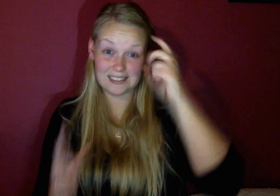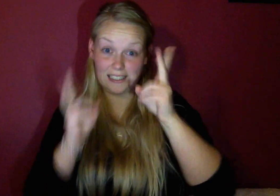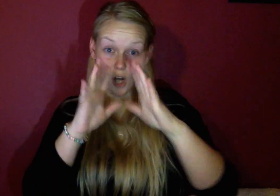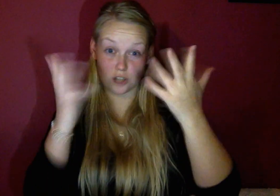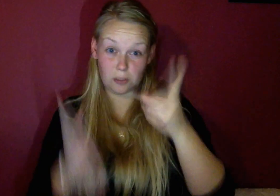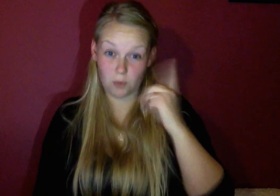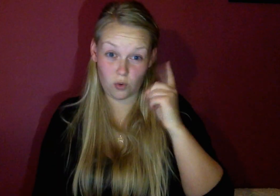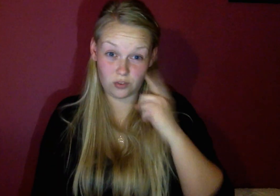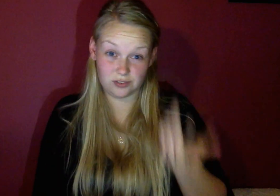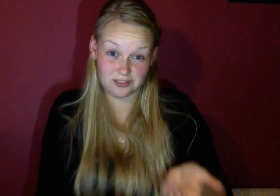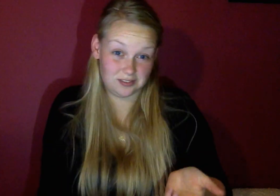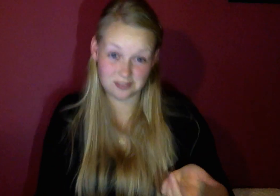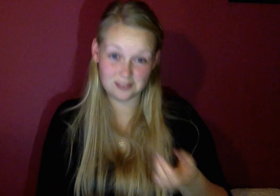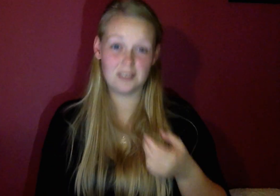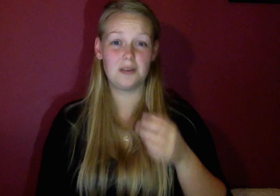Vi tänker ju lika klart som hörande.